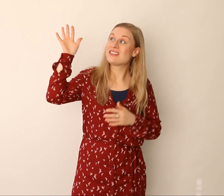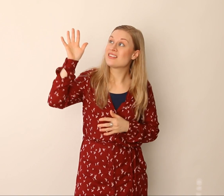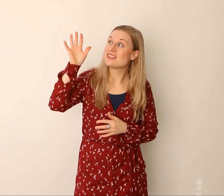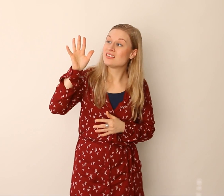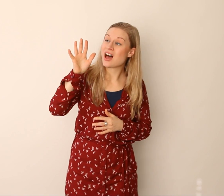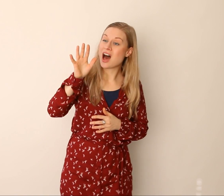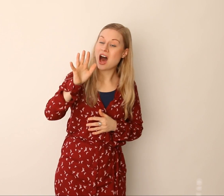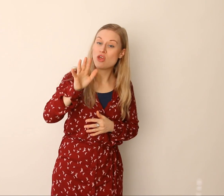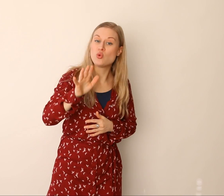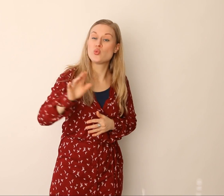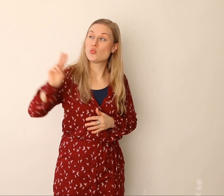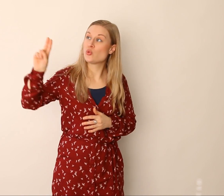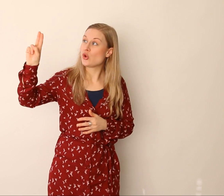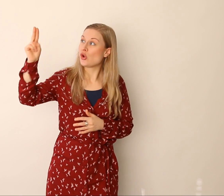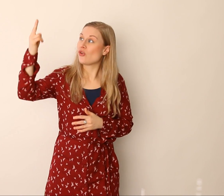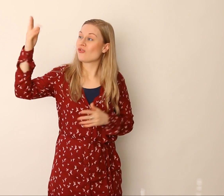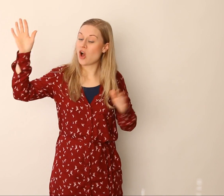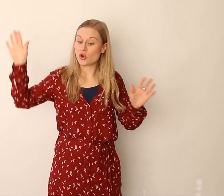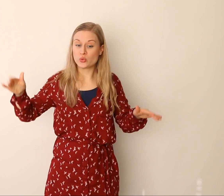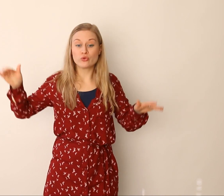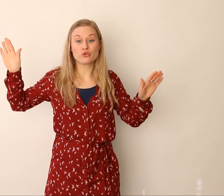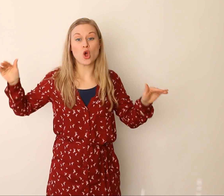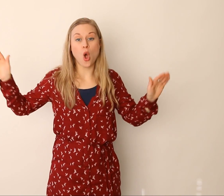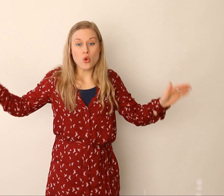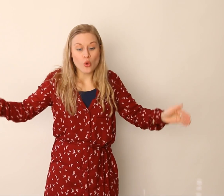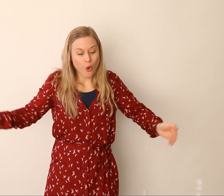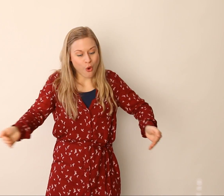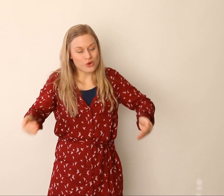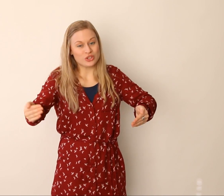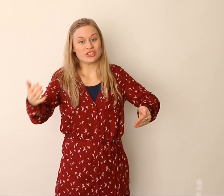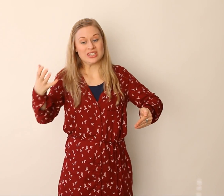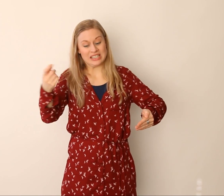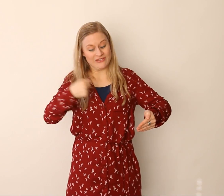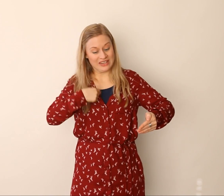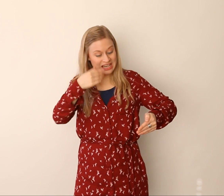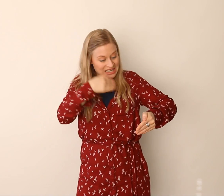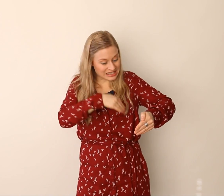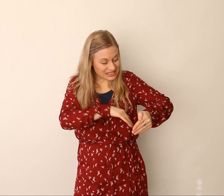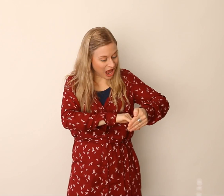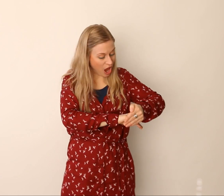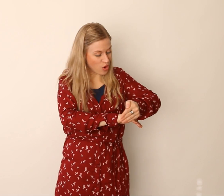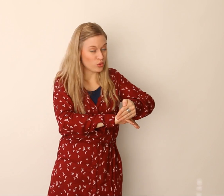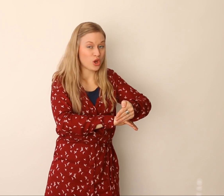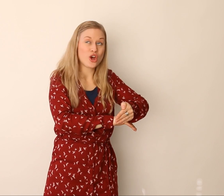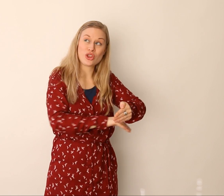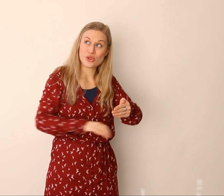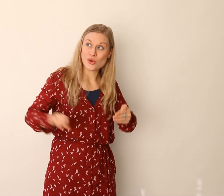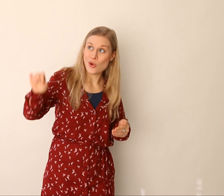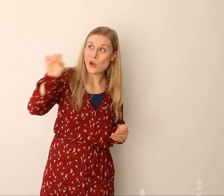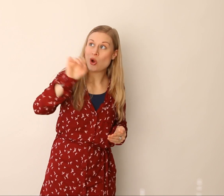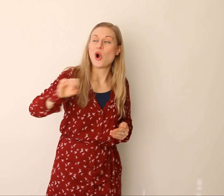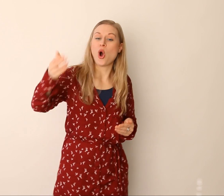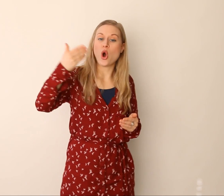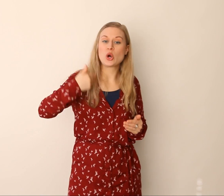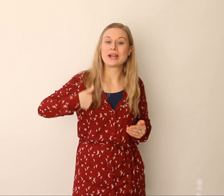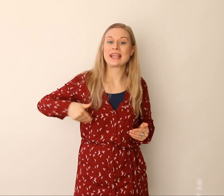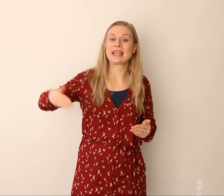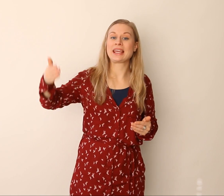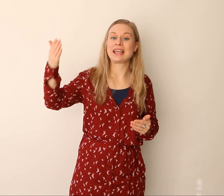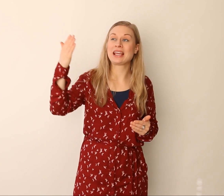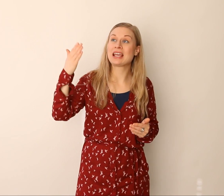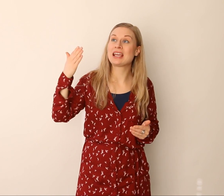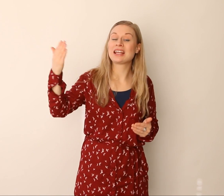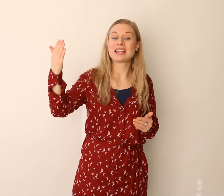In de schaduw van uw vleugels, wil ik schuilen, o Heer.